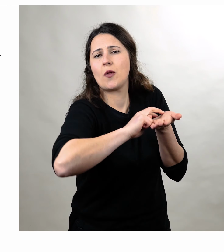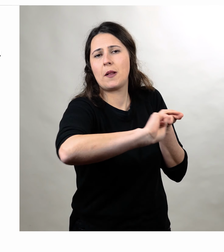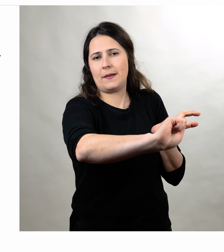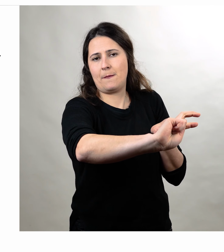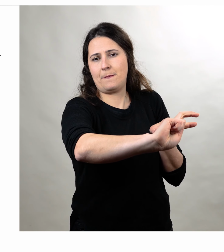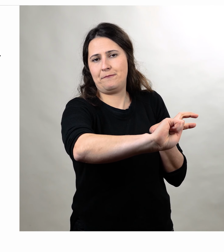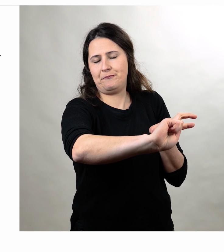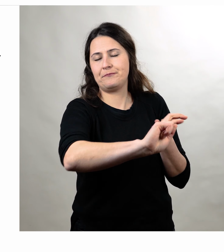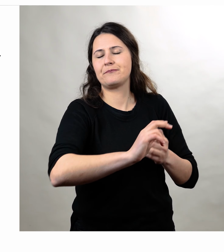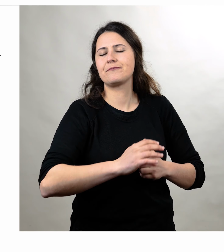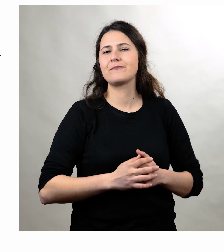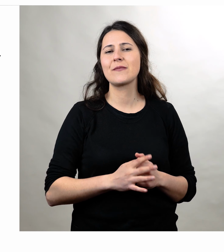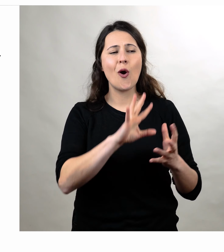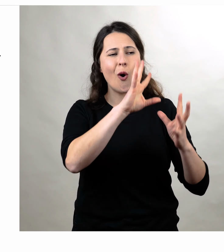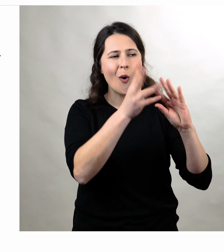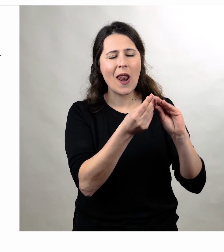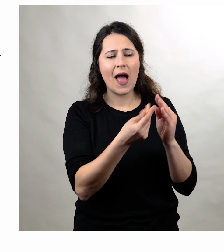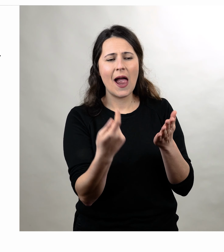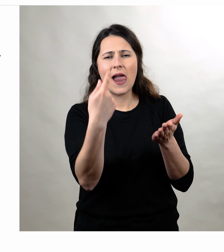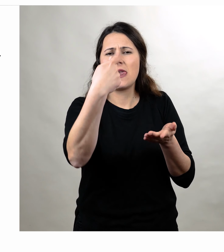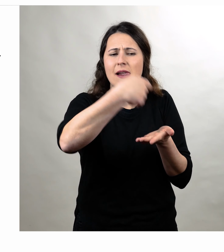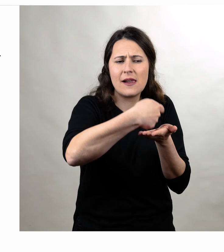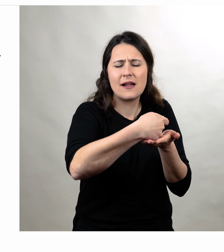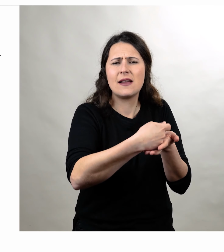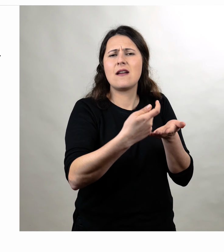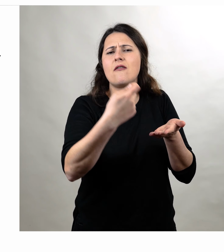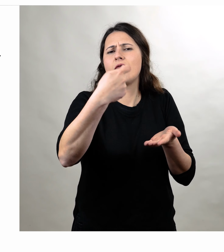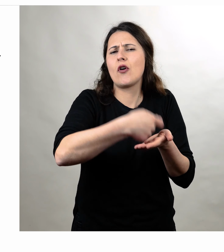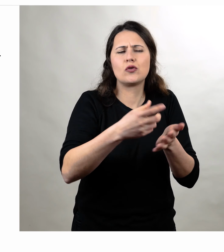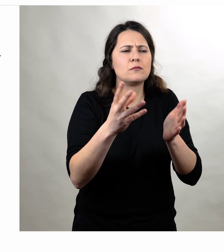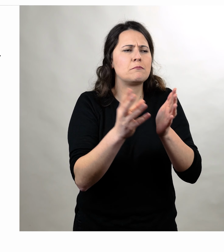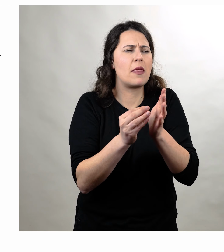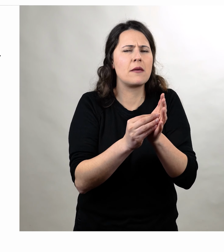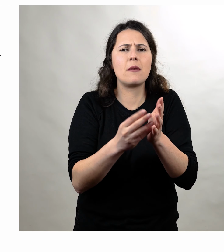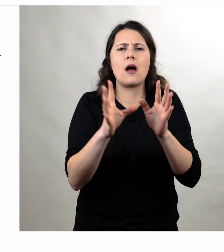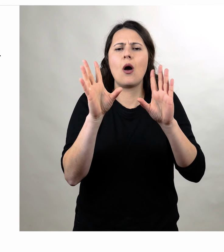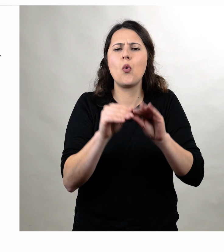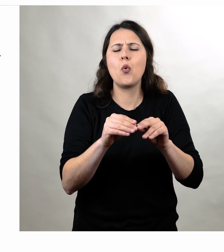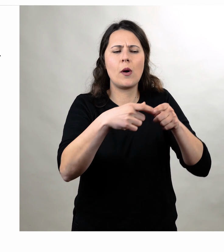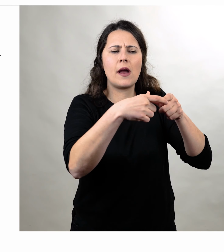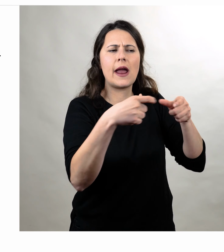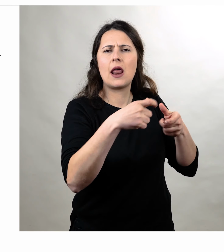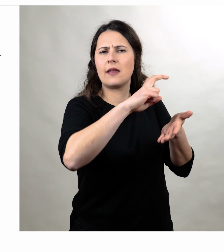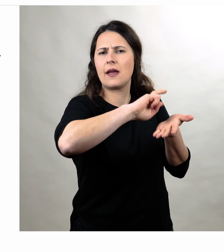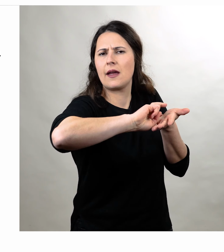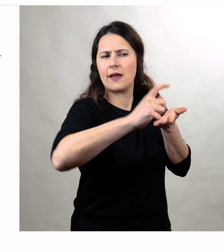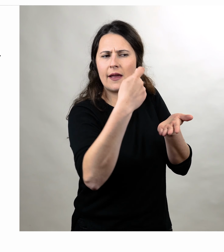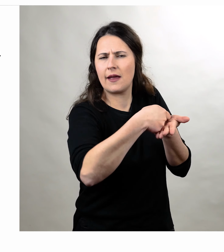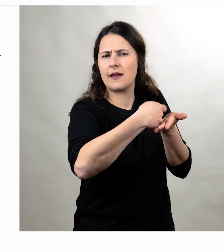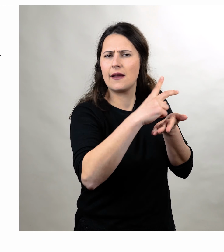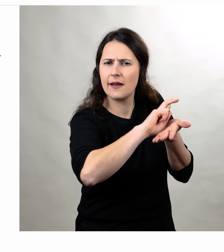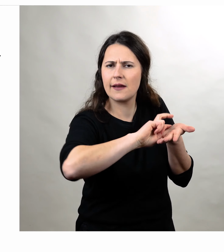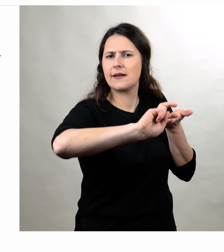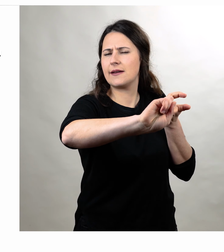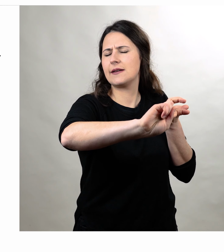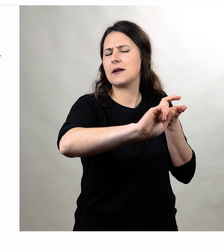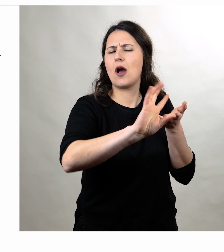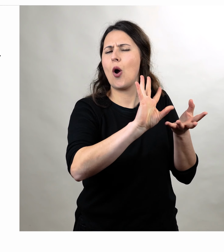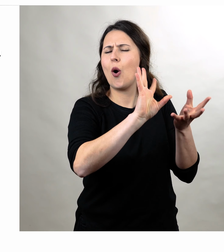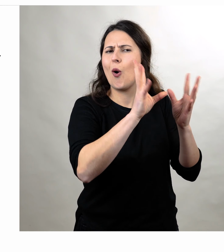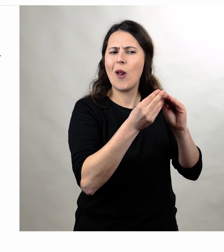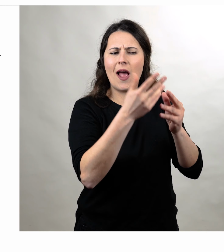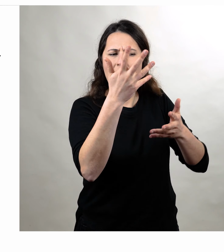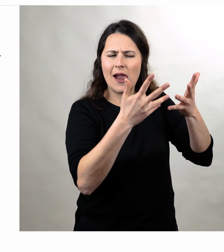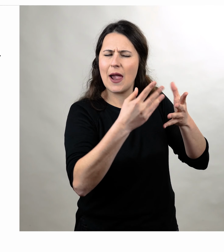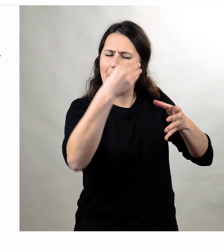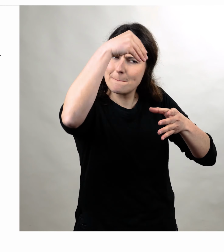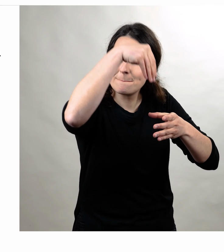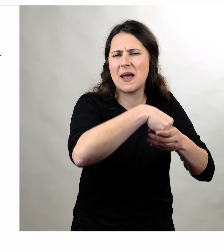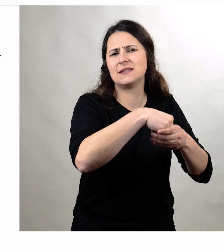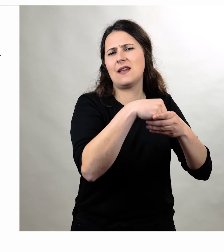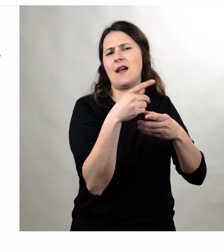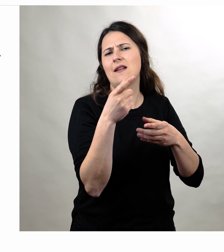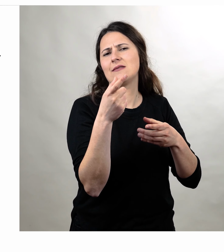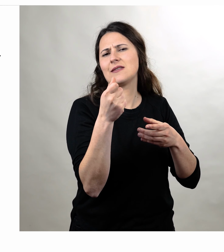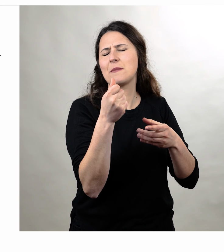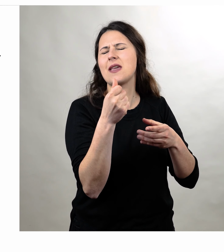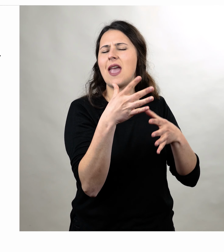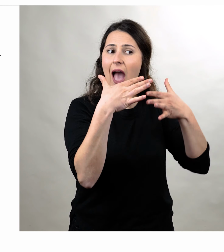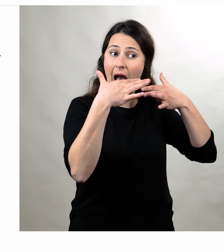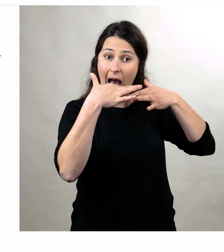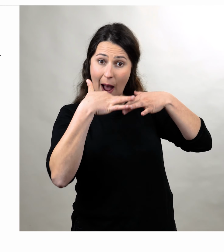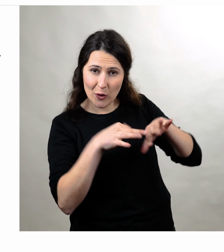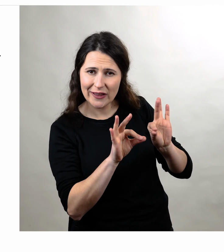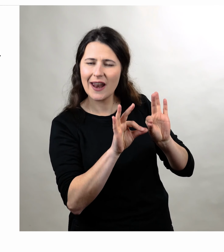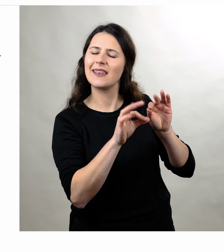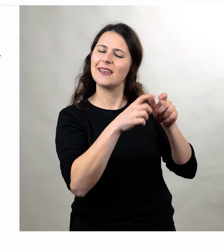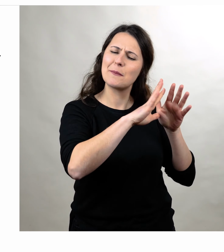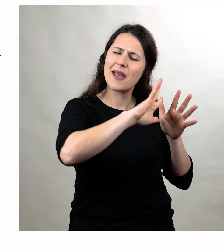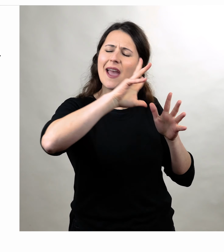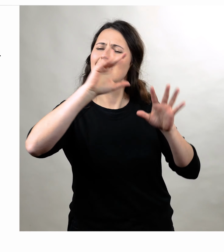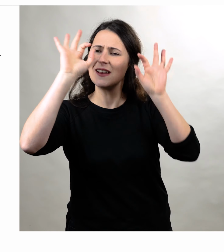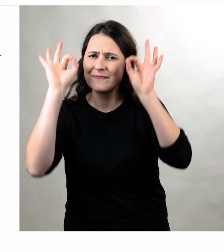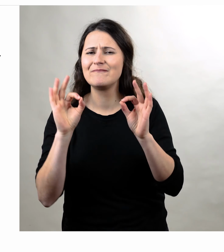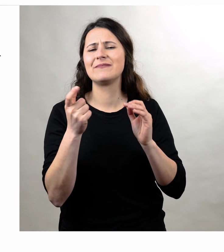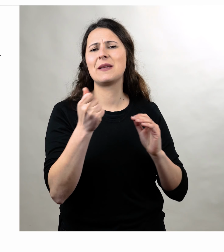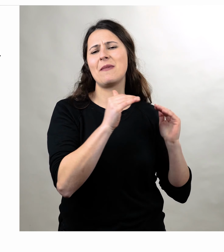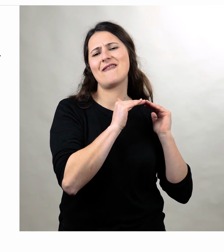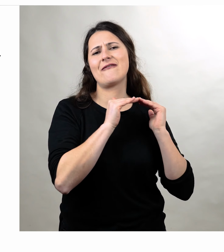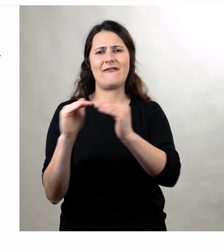Όλες οι προσαυξήσεις και χρεώσεις υπολογίζονται και συμπεριλαμβάνονται από την αρχή κάθε συναλλαγής.